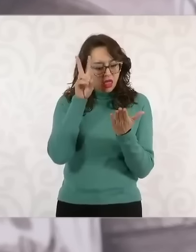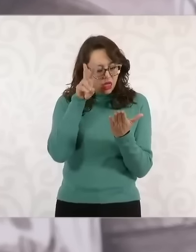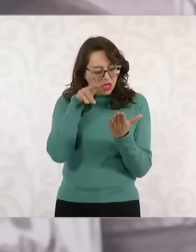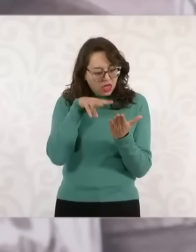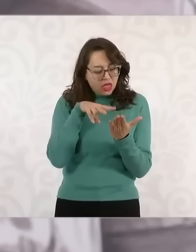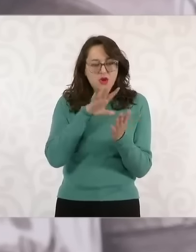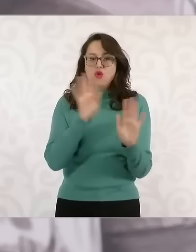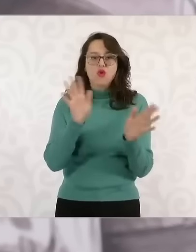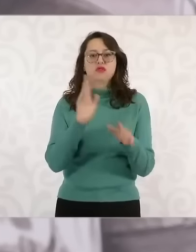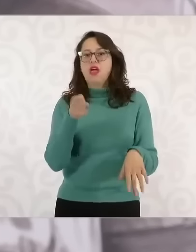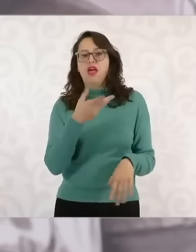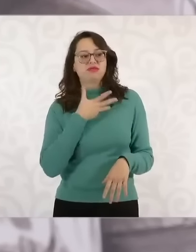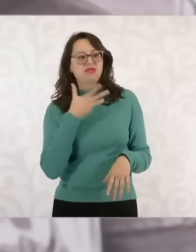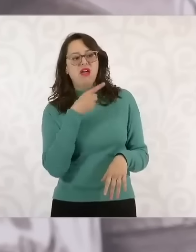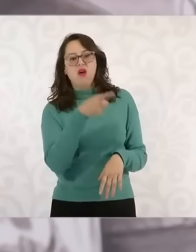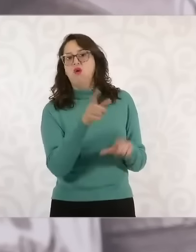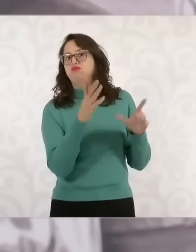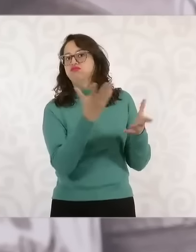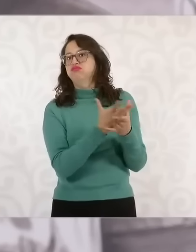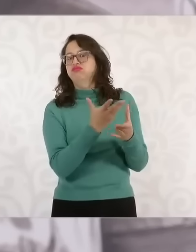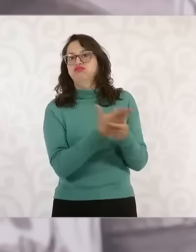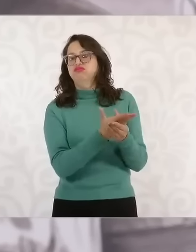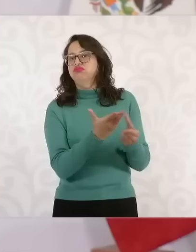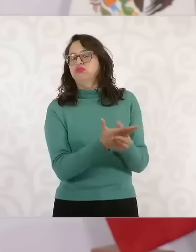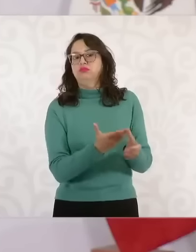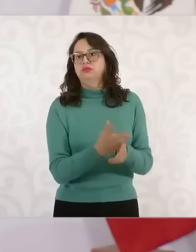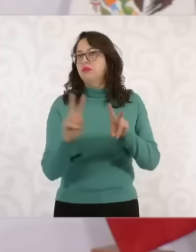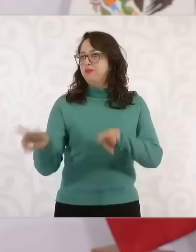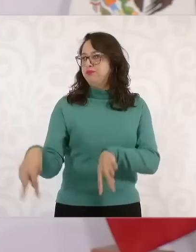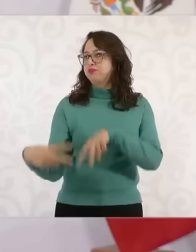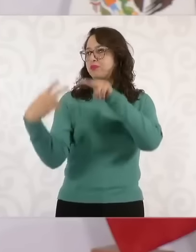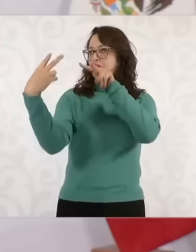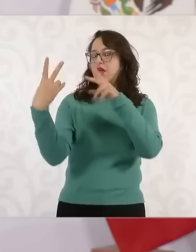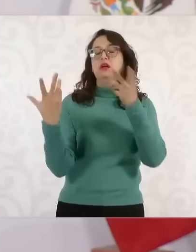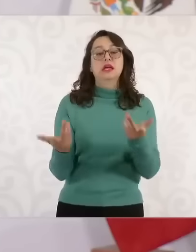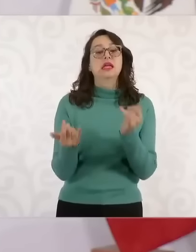además esto, mírame a los ojos tiene que ver con un comando de voz, es decir, el médico,